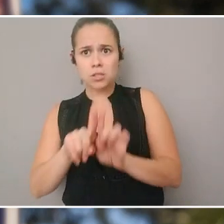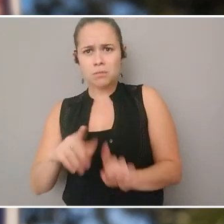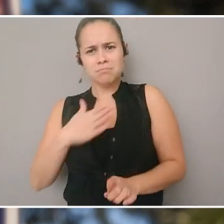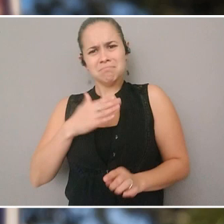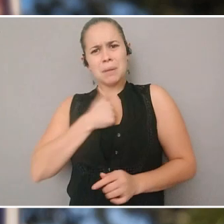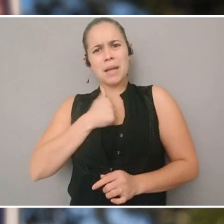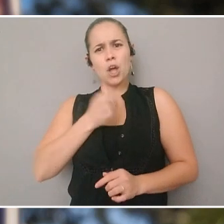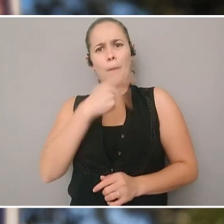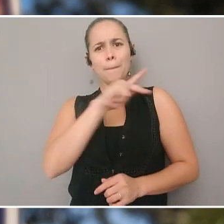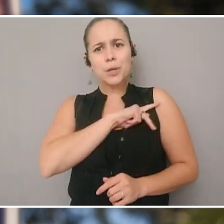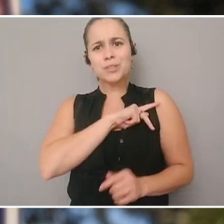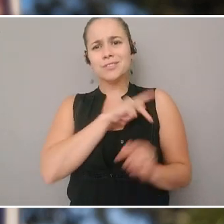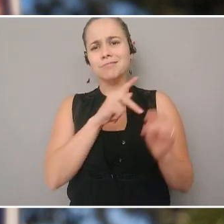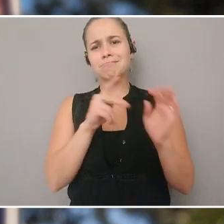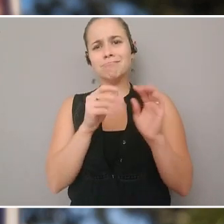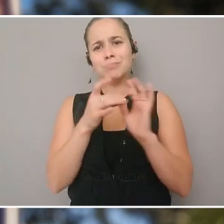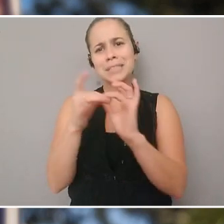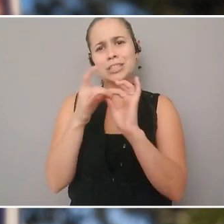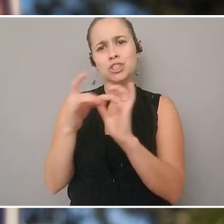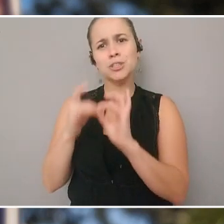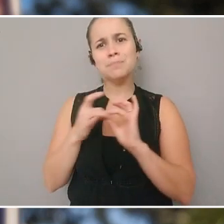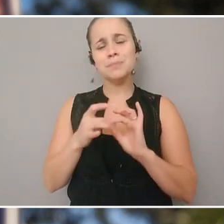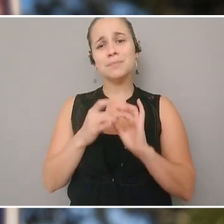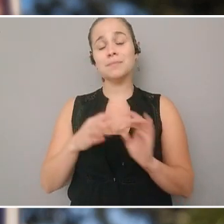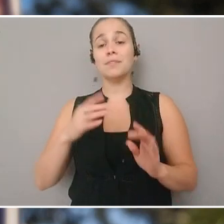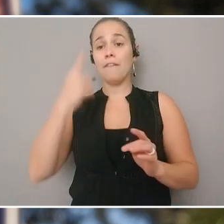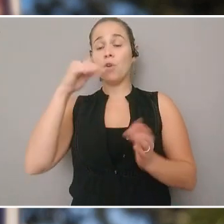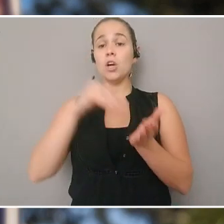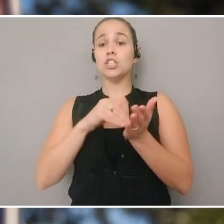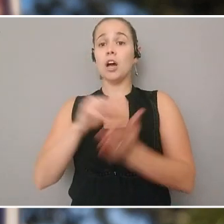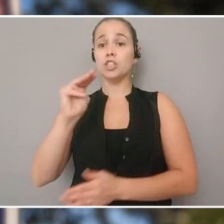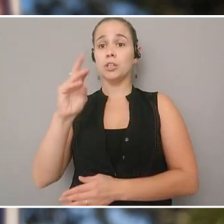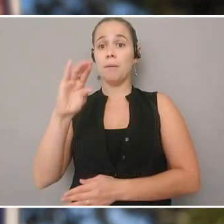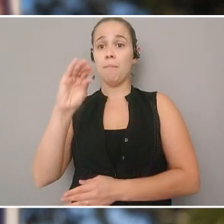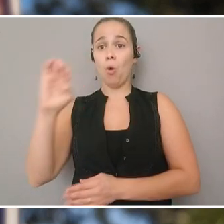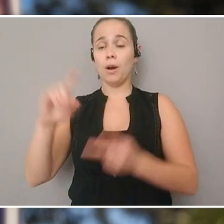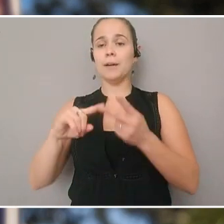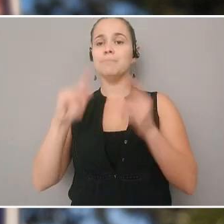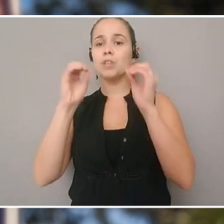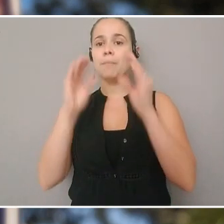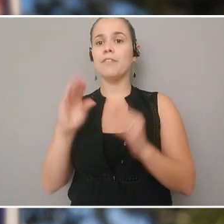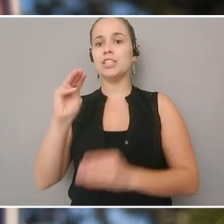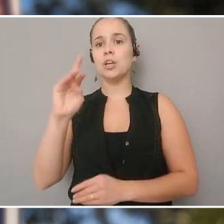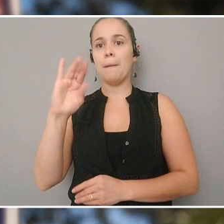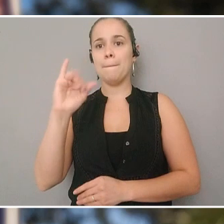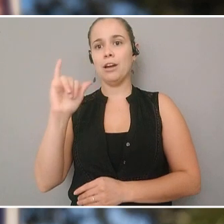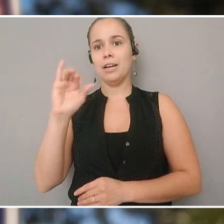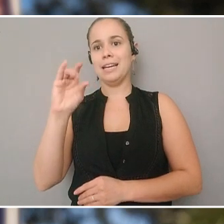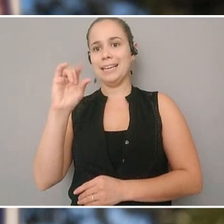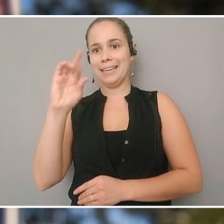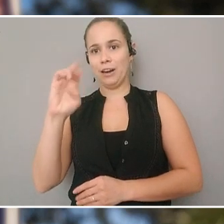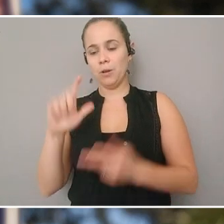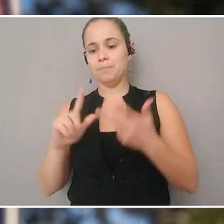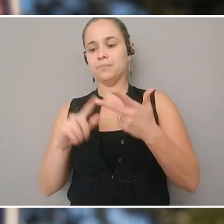personal. A Dr. Moore, profesores